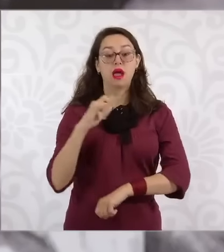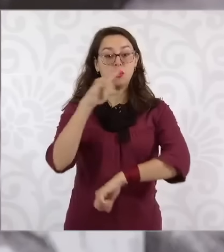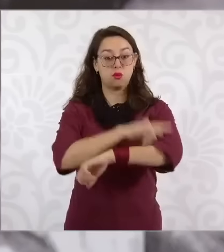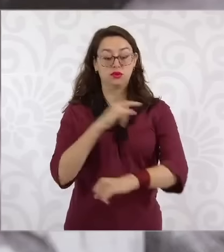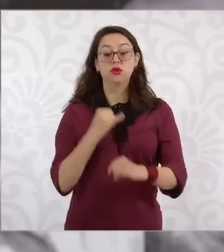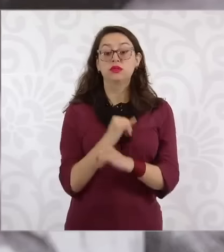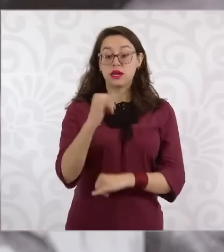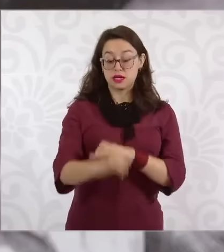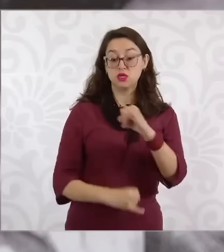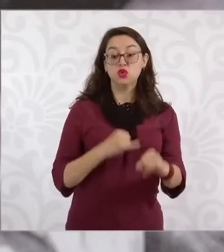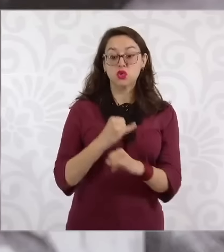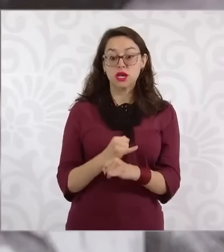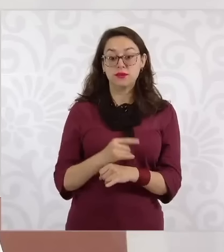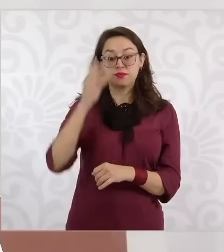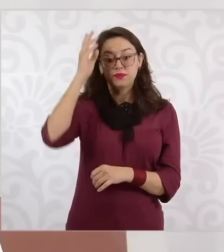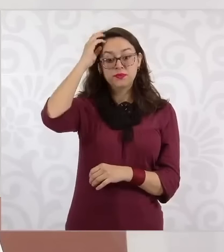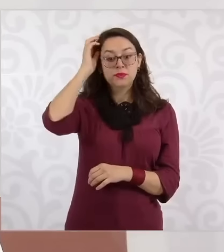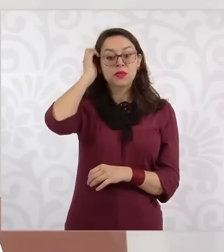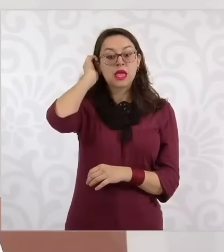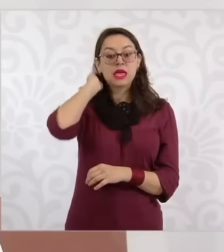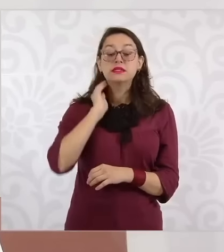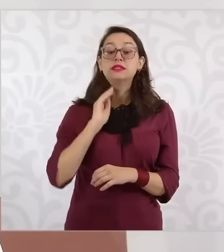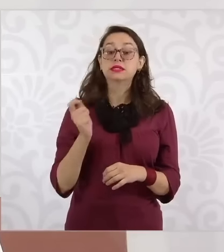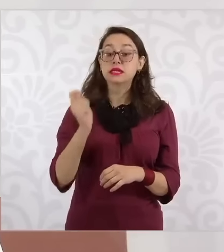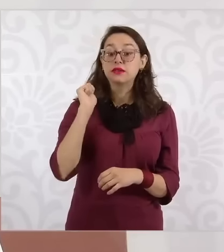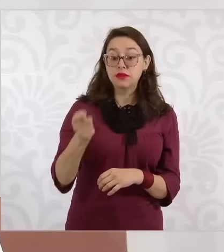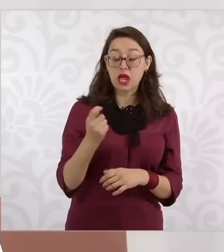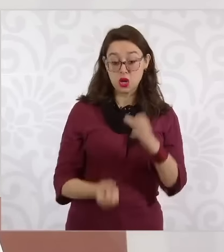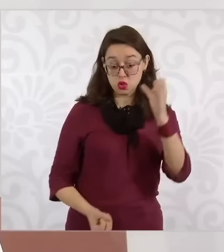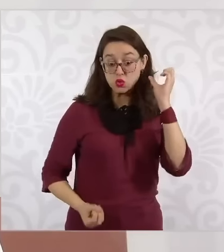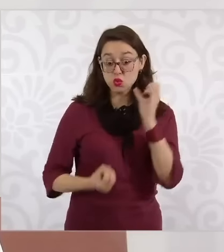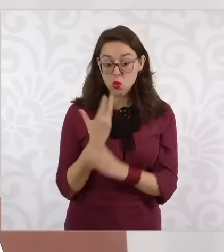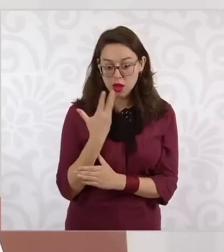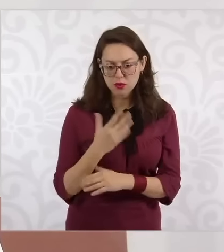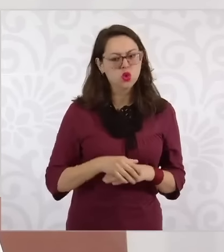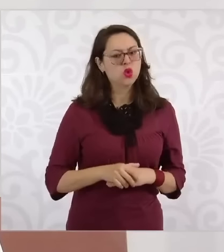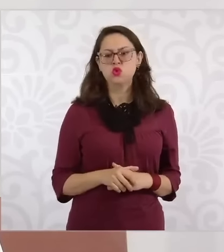no estamos utilizando mecanismos nuevos, sino lo que vamos a hacer es que estos mecanismos que